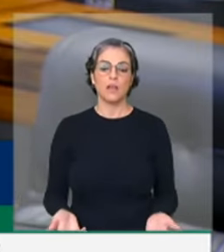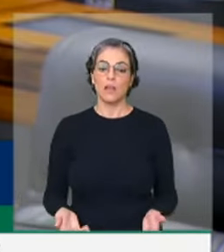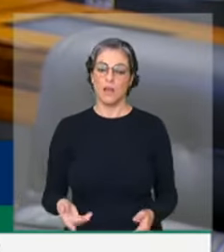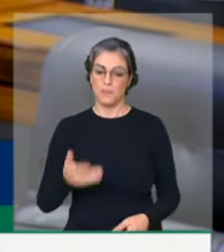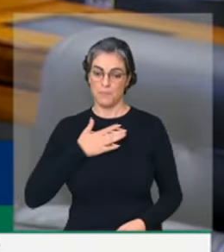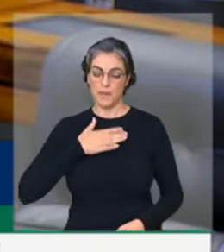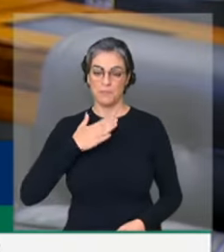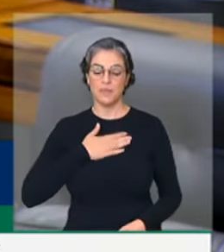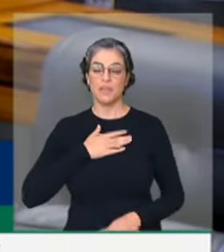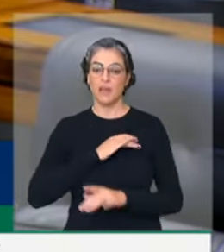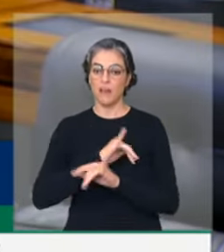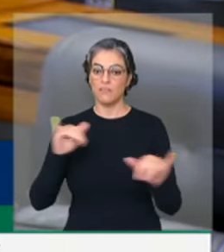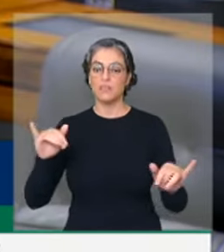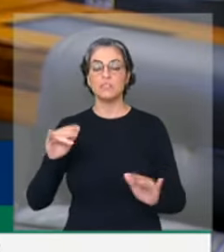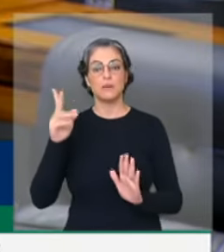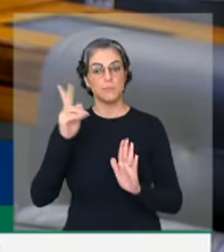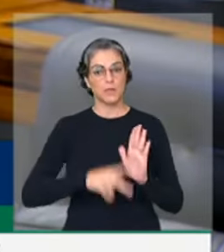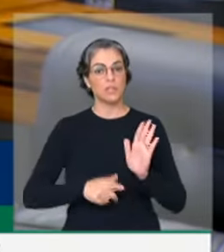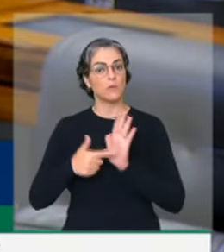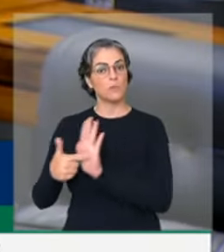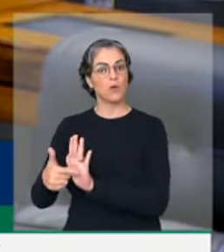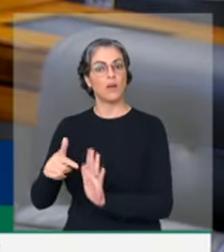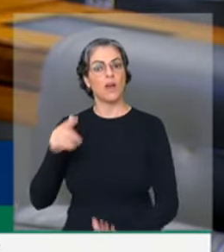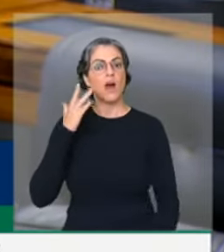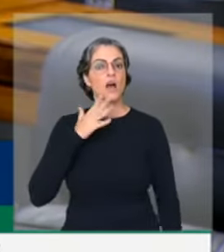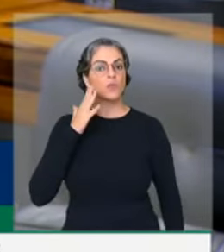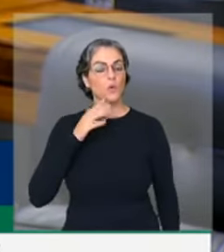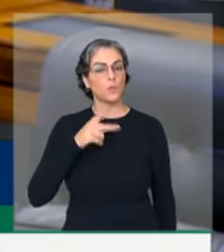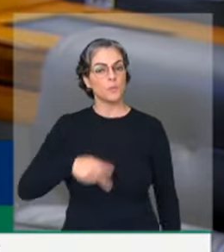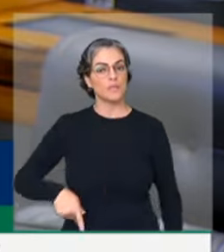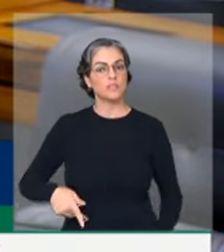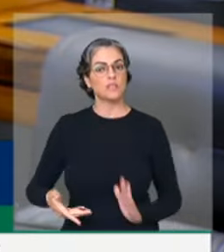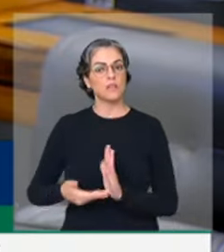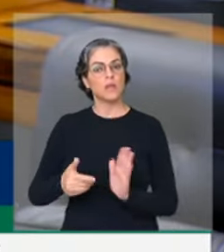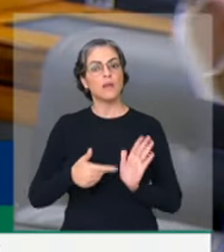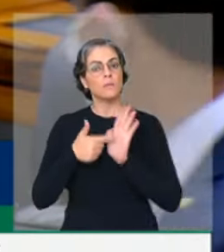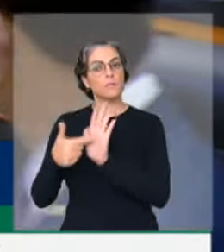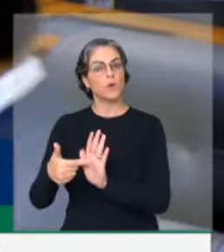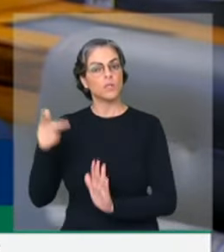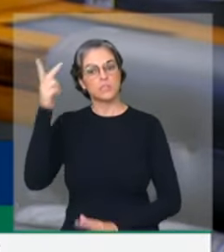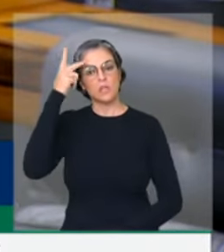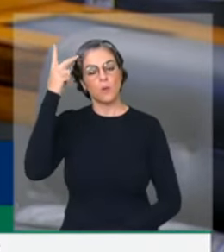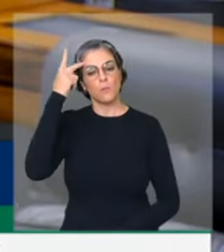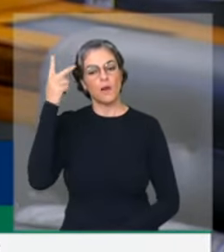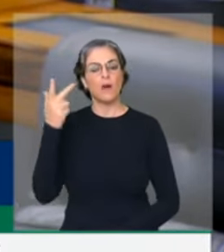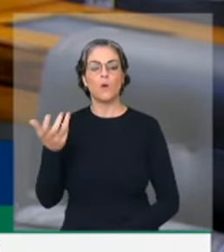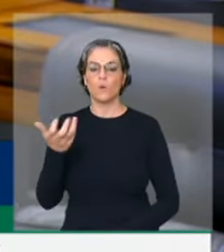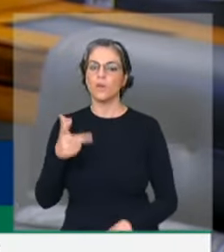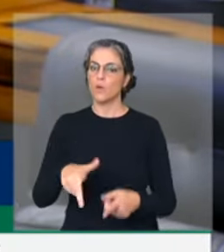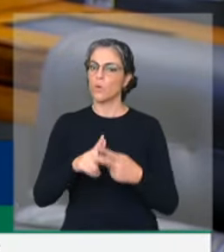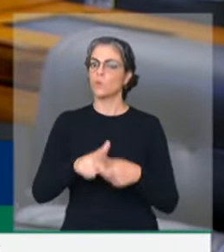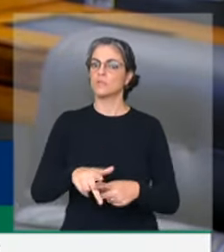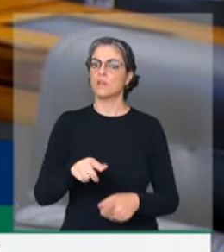ARTHUR LIRA. NÓS VOMOS ATÉ SÃO PAULO QUERO REPARAR A FALA DO NOSSO LÍDER A QUEM EU TENHO MUITO APREÇO E RESPEITO RICARDO BARROS. ESSE PROJETO